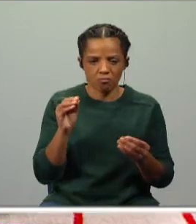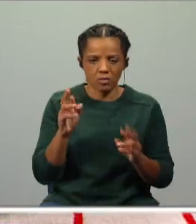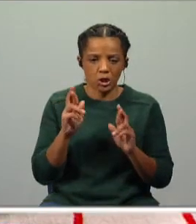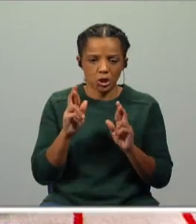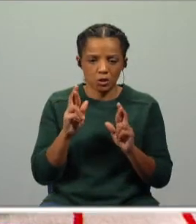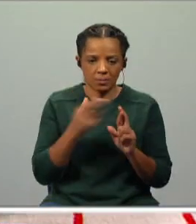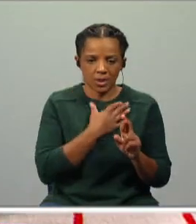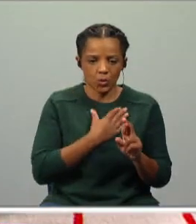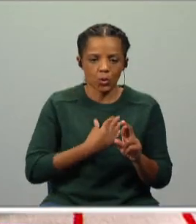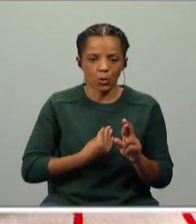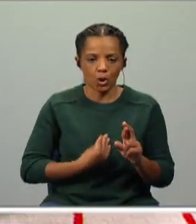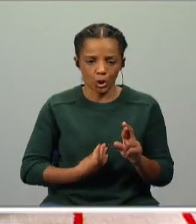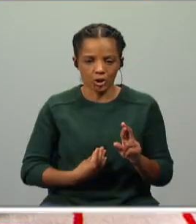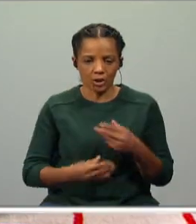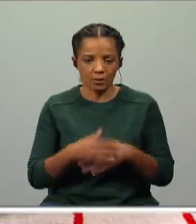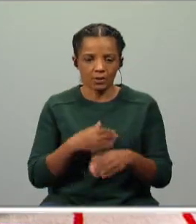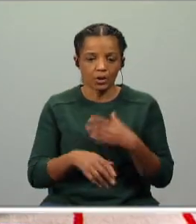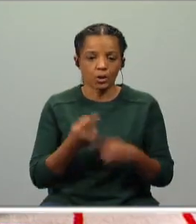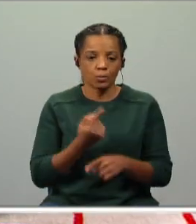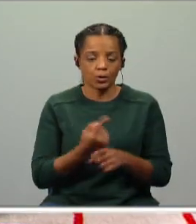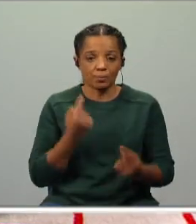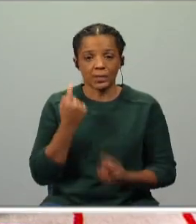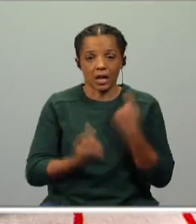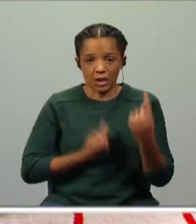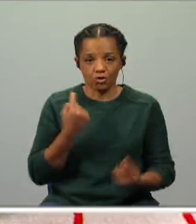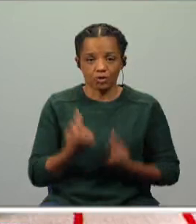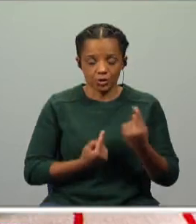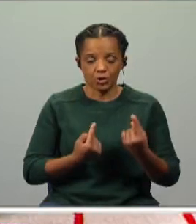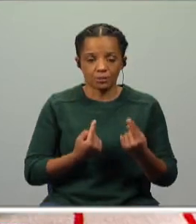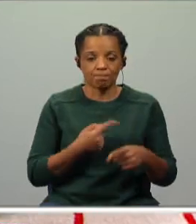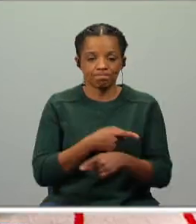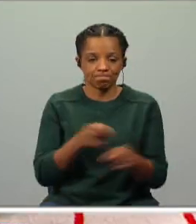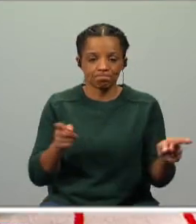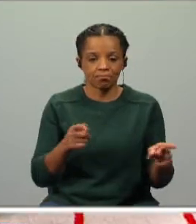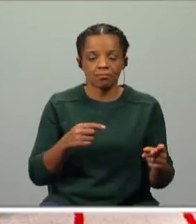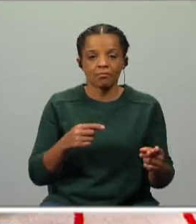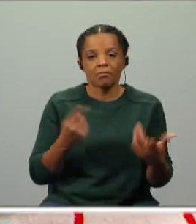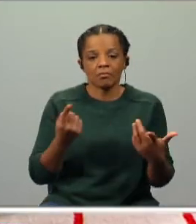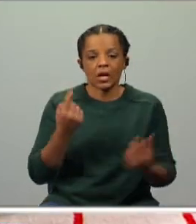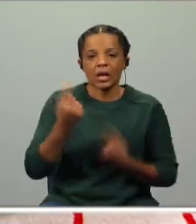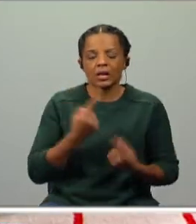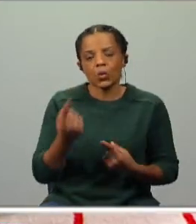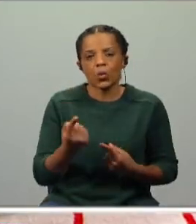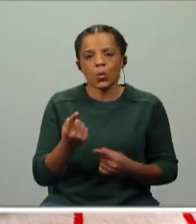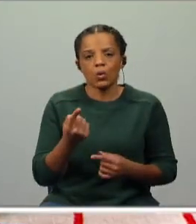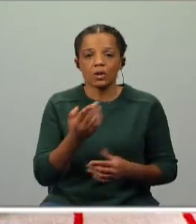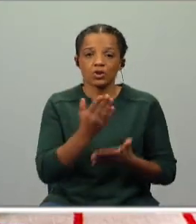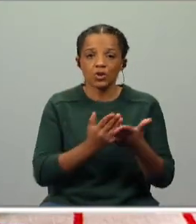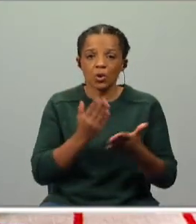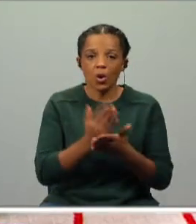que gostem de fazer, porque às vezes vocês têm alguém ou mesmo às vezes à troca de presentes na escola